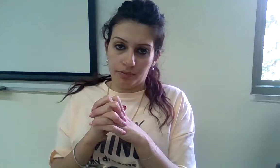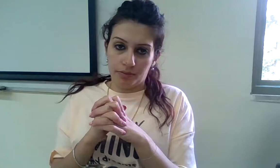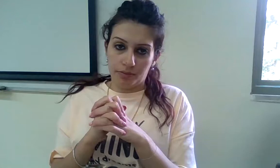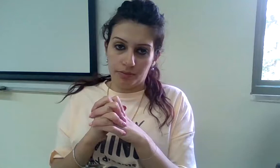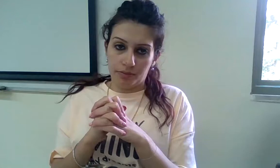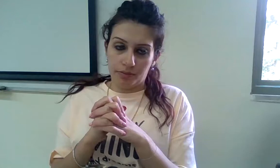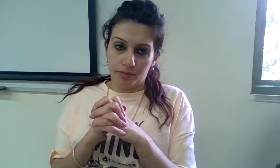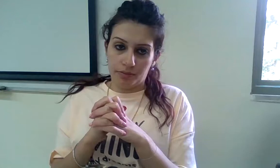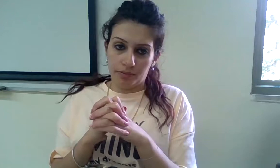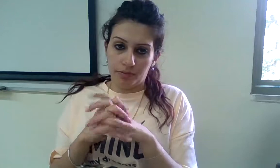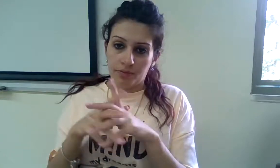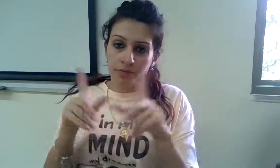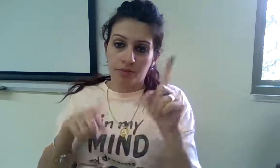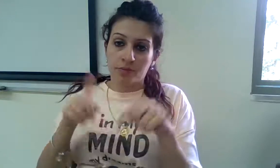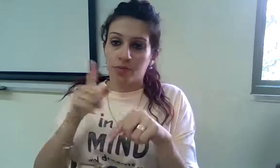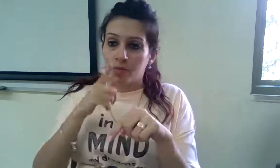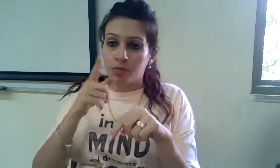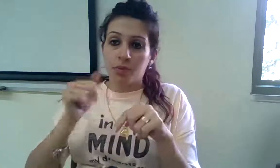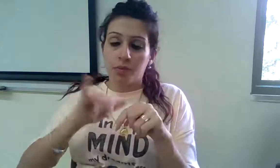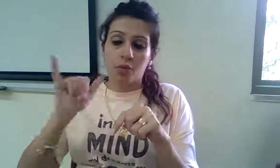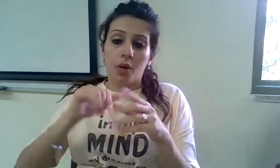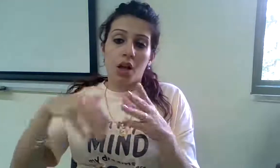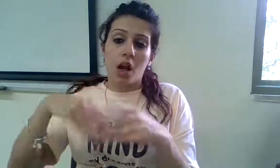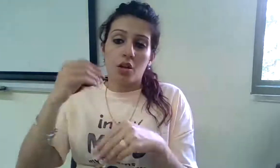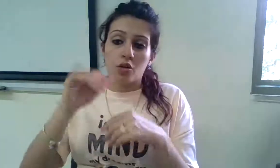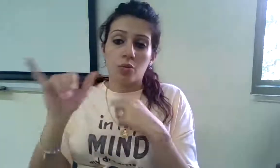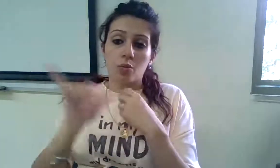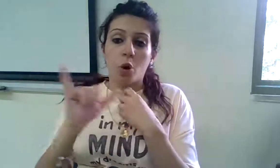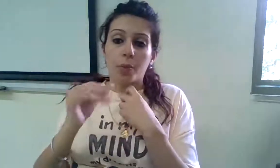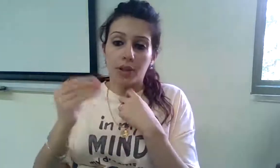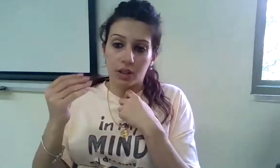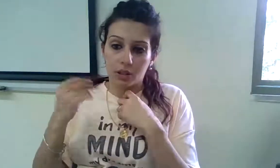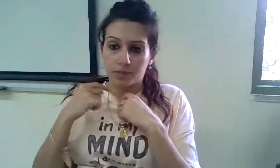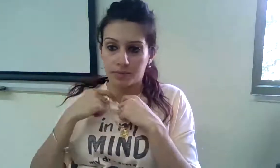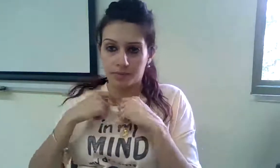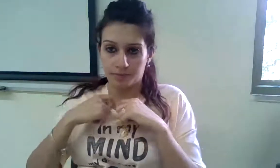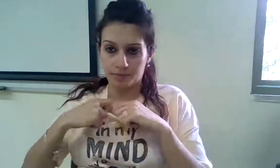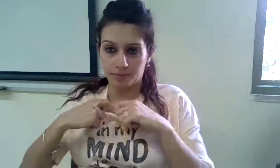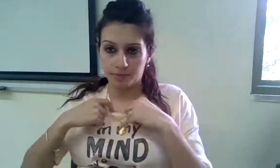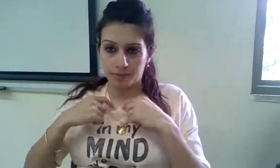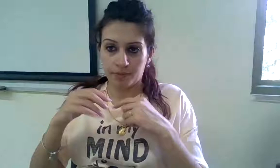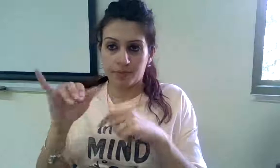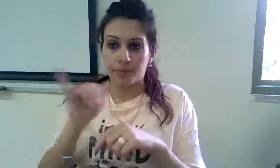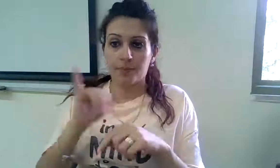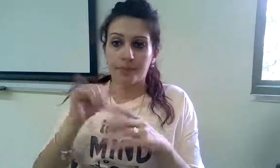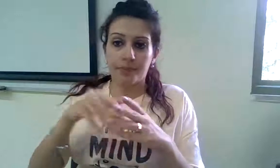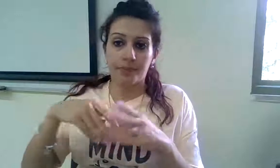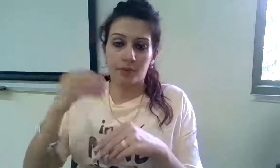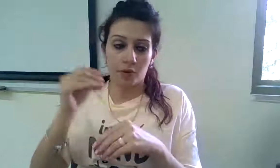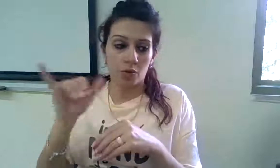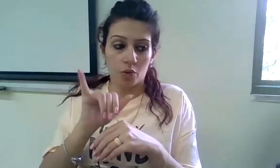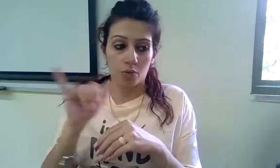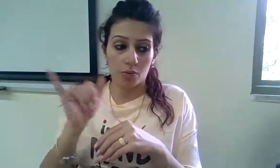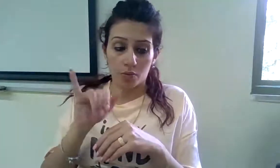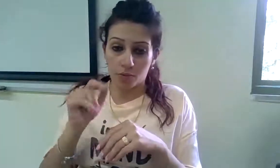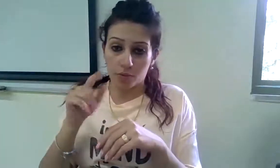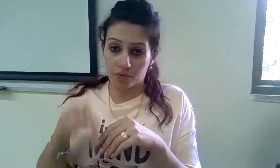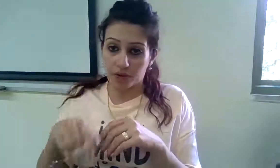أيضا سأل احد المشاركين سؤالا وهو السؤال الوحيد لدي قبل أن انتقل إلى ديفيد